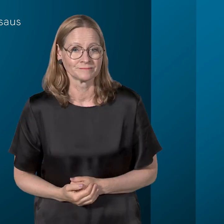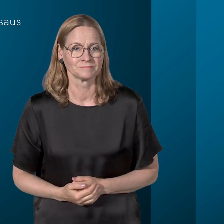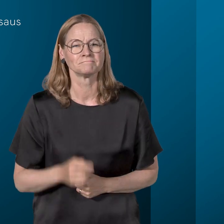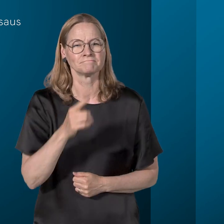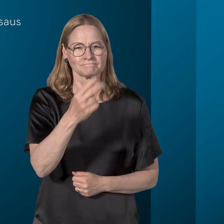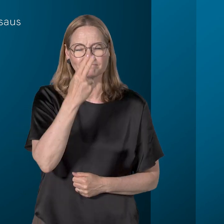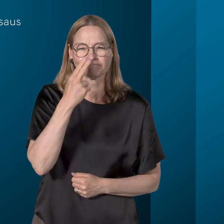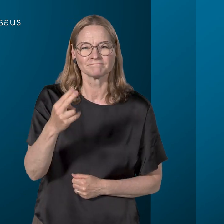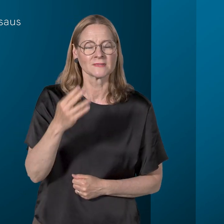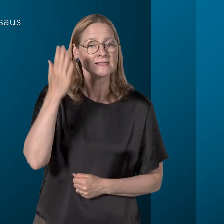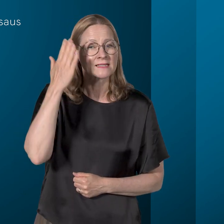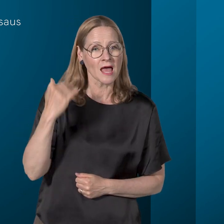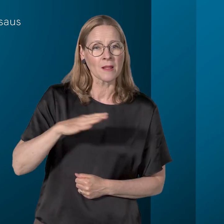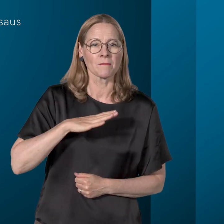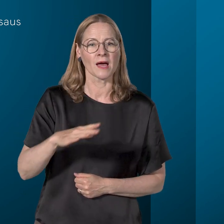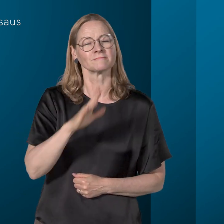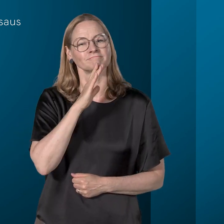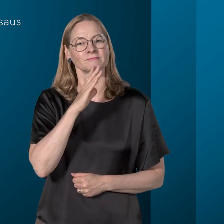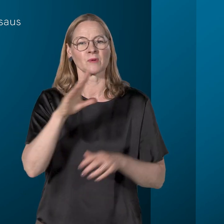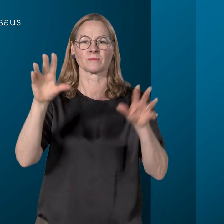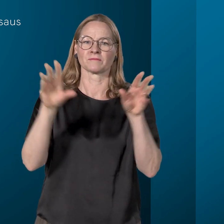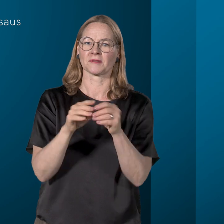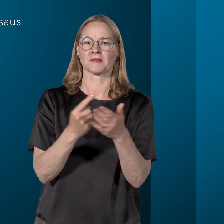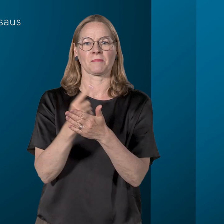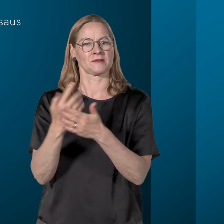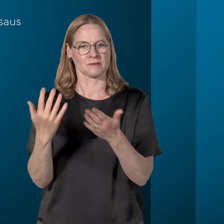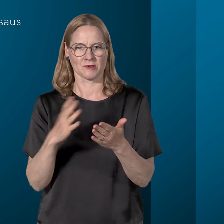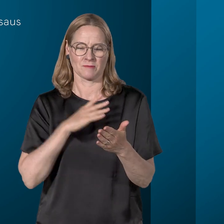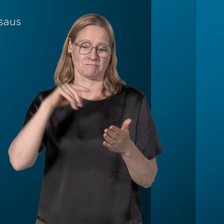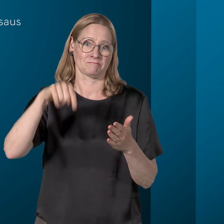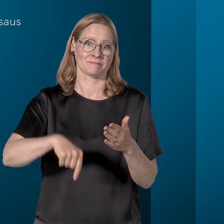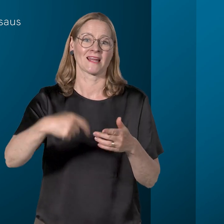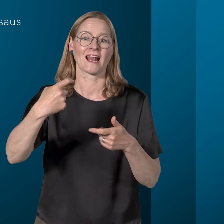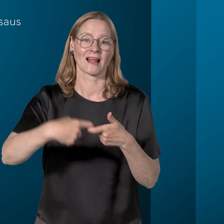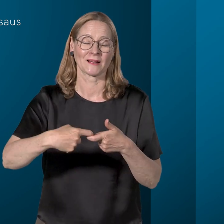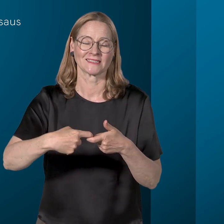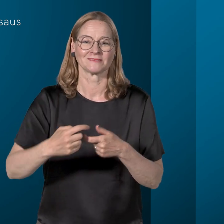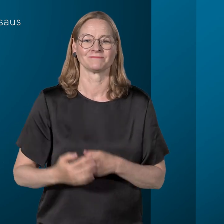Käy katsomassa Jaanan ja Marin yhteenveto tapahtumasta alla olevan linkin kautta!